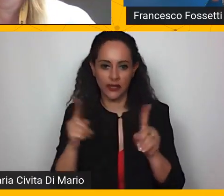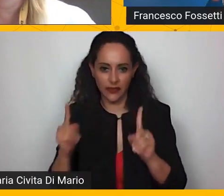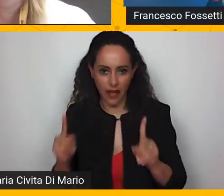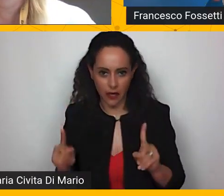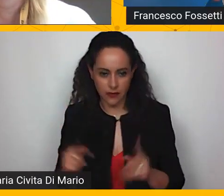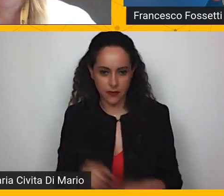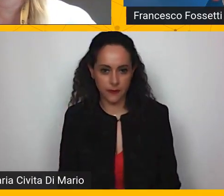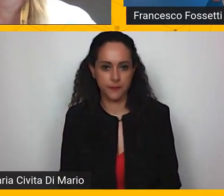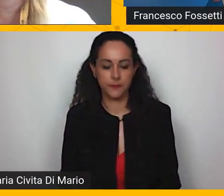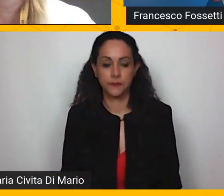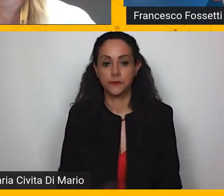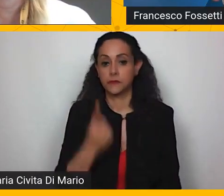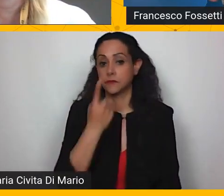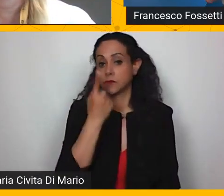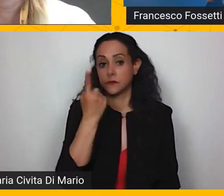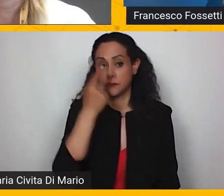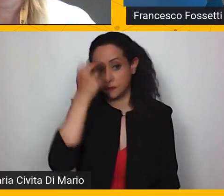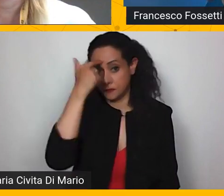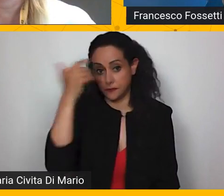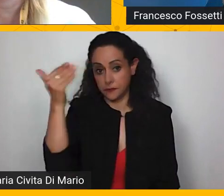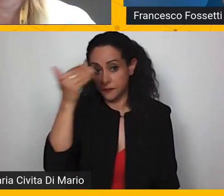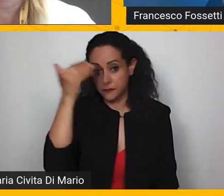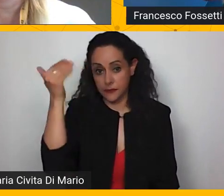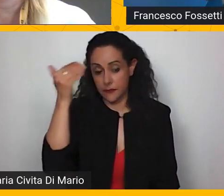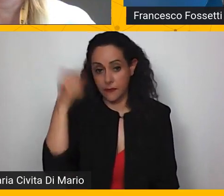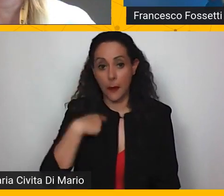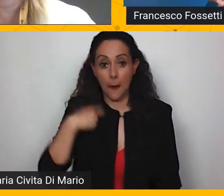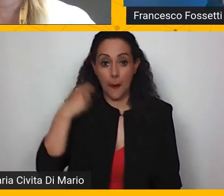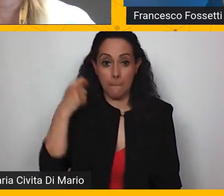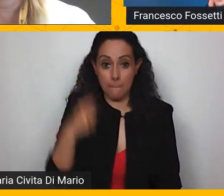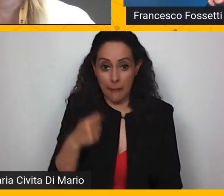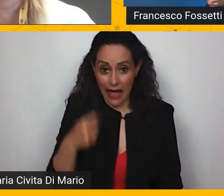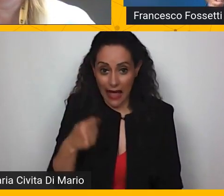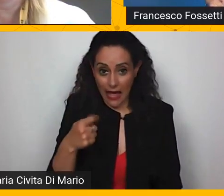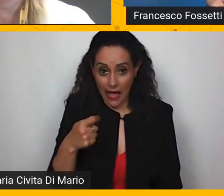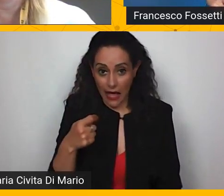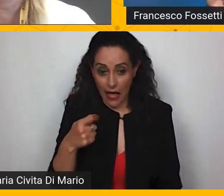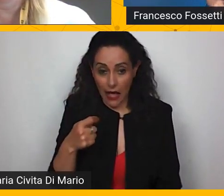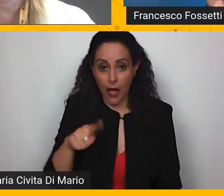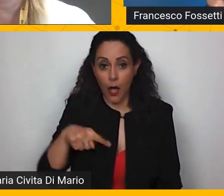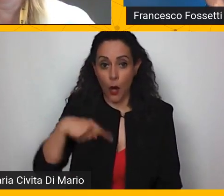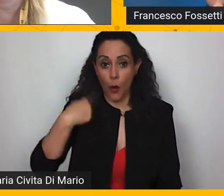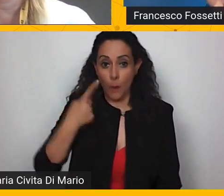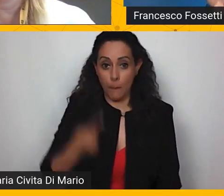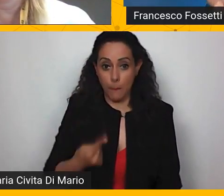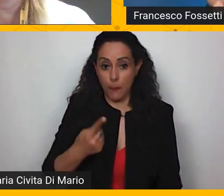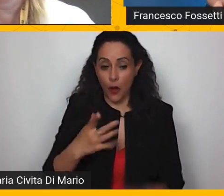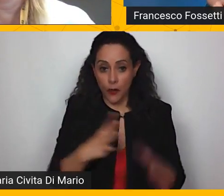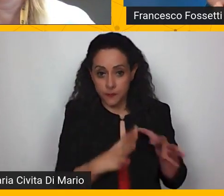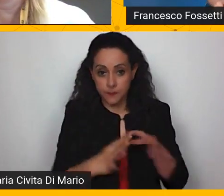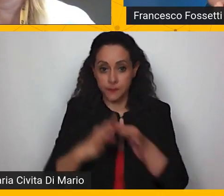prodotti per esempio eh che mi viene da citare che si paga ma